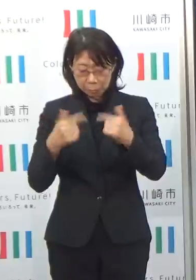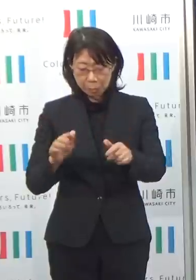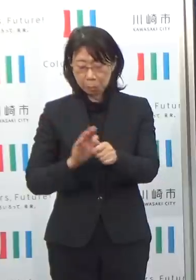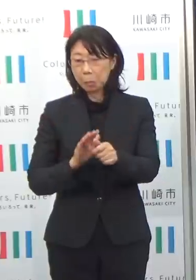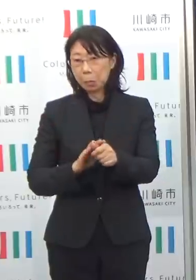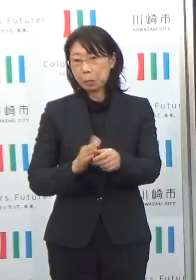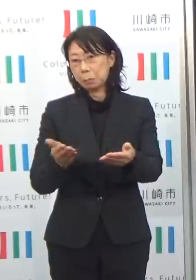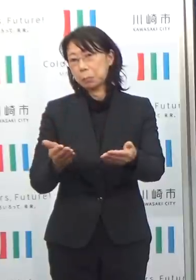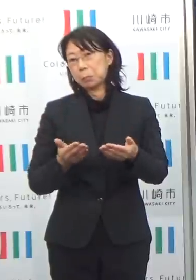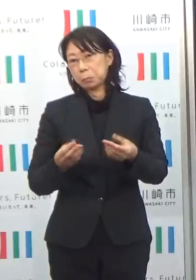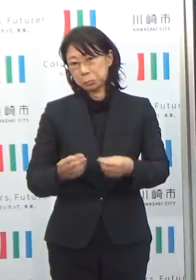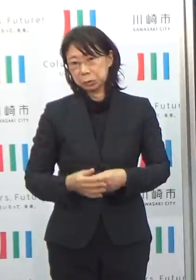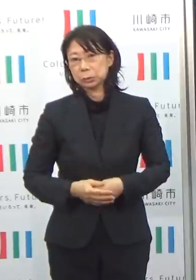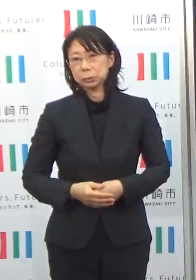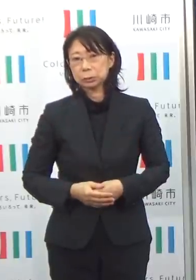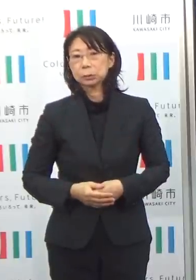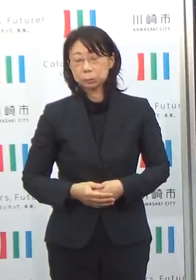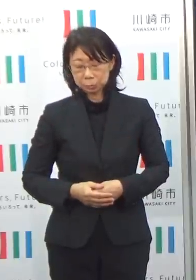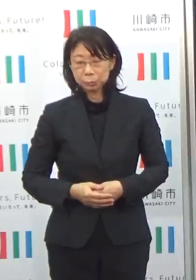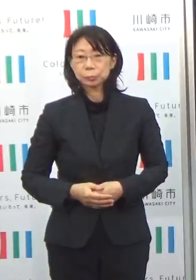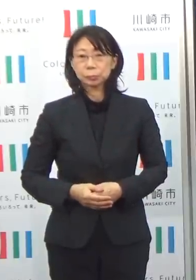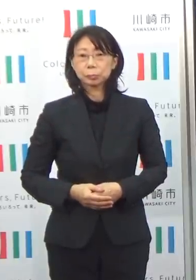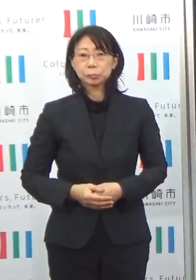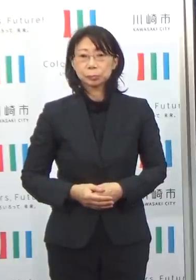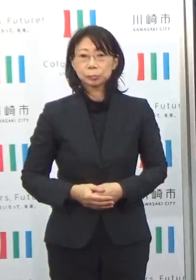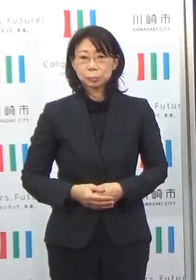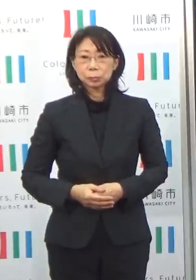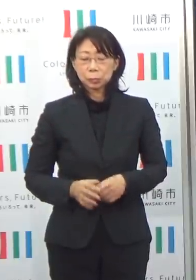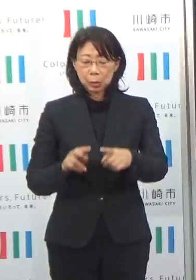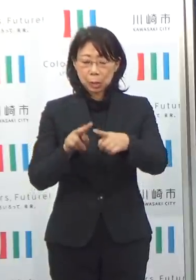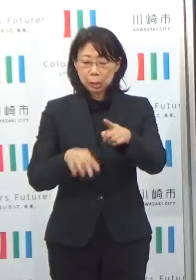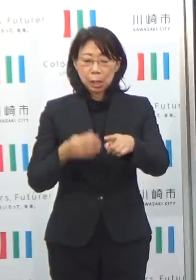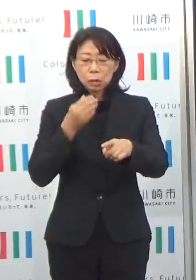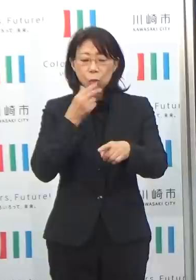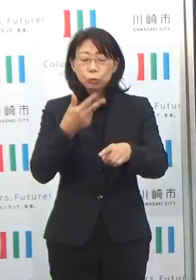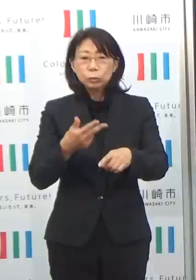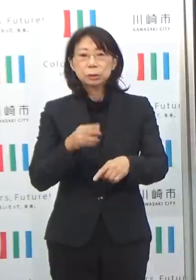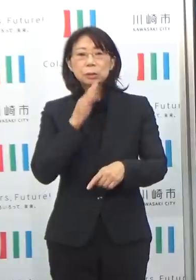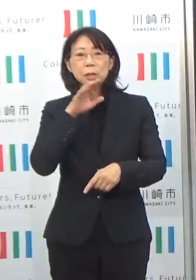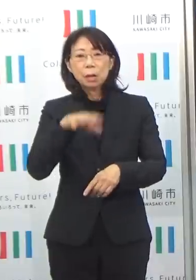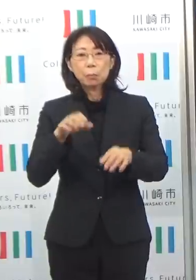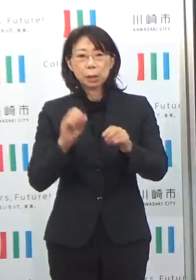この医療従事者の方をはじめ、介護福祉の現場にいらっしゃる皆さん